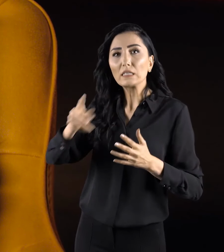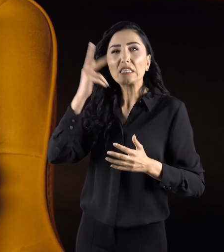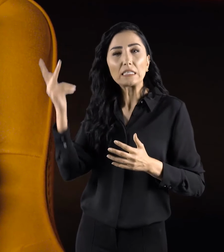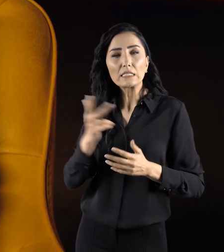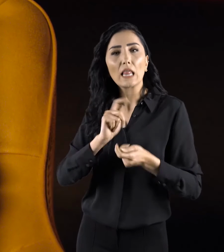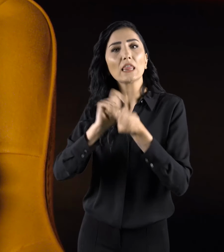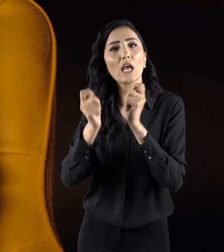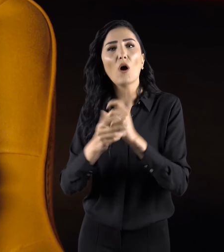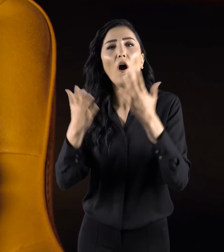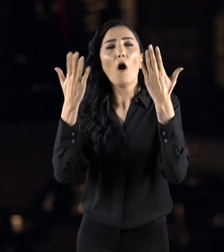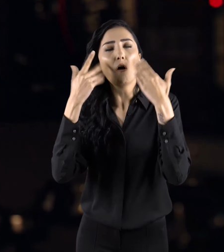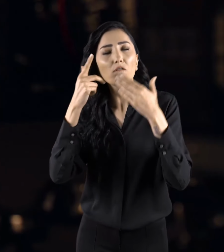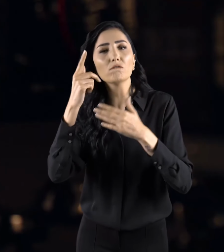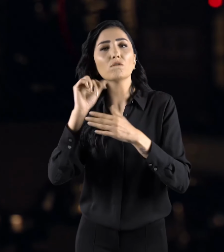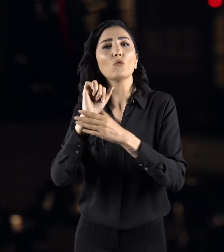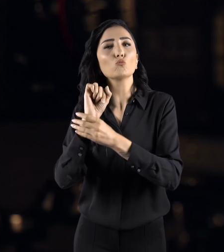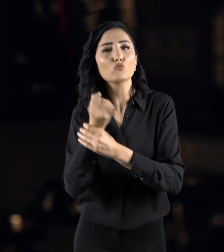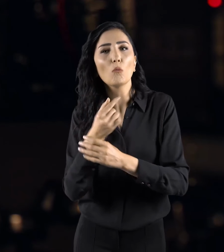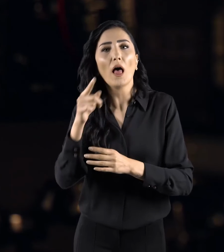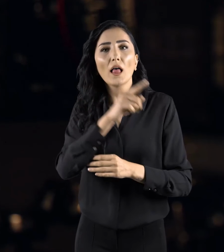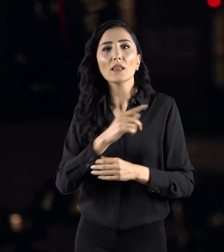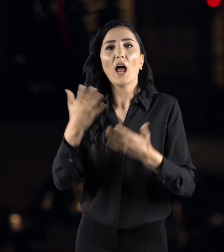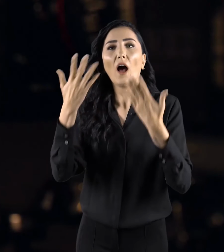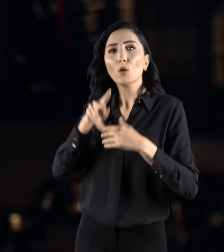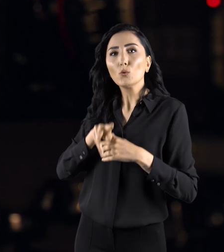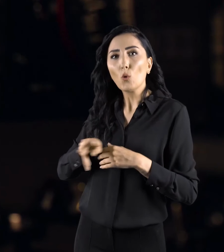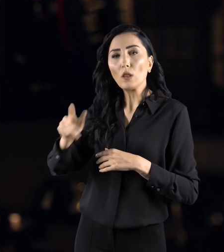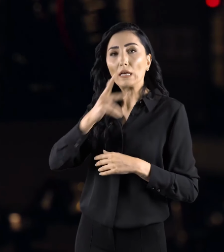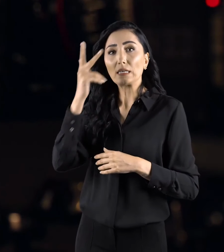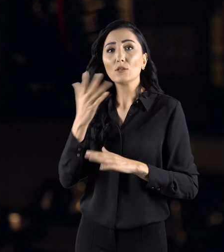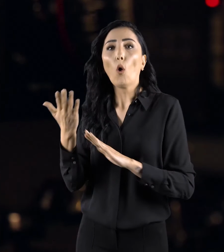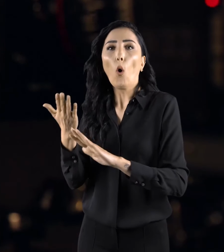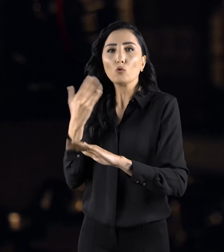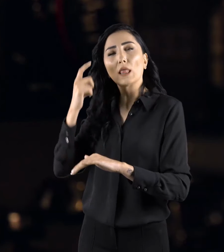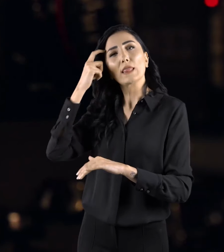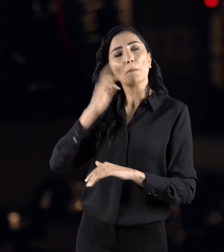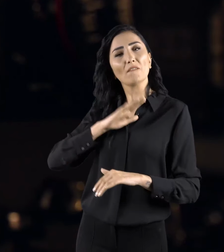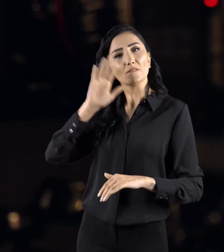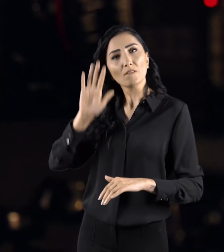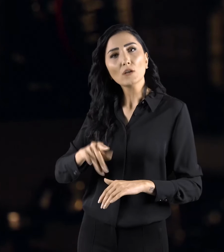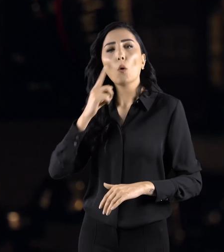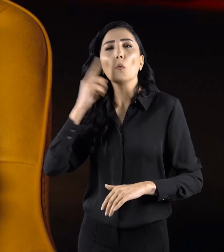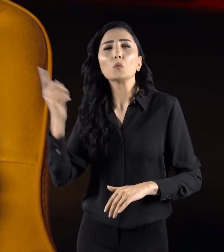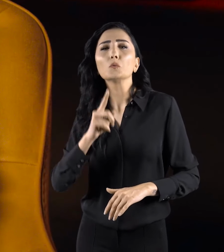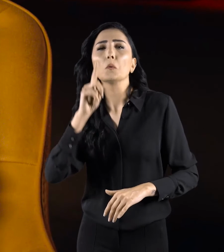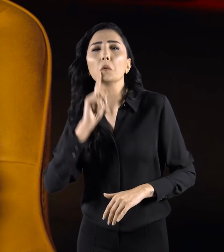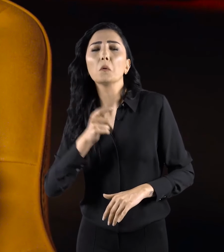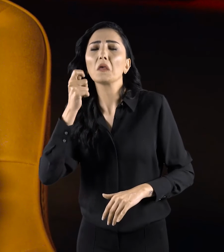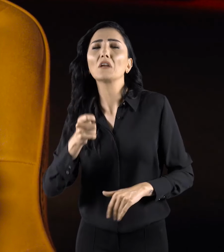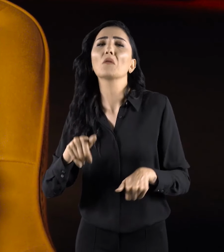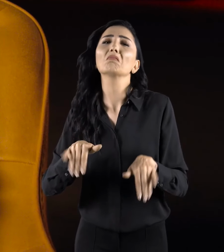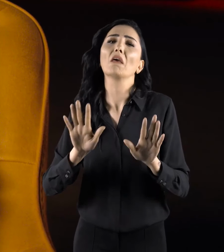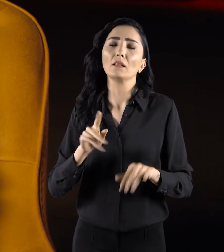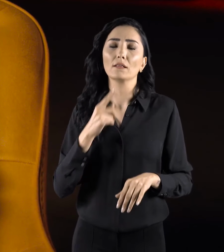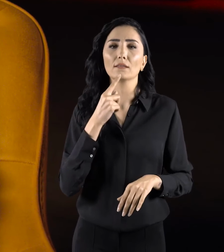Hava durumu uzmanları her ne kadar rüzgârın yönünü ya da hızını önceden tahmin etseler de yüzde yüz doğruluk ihtimali yok.